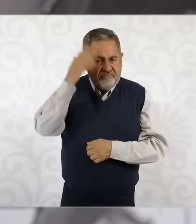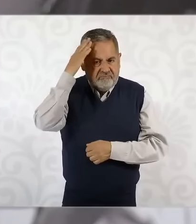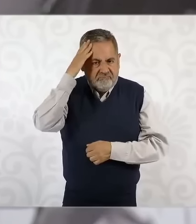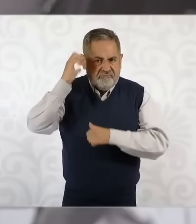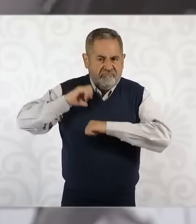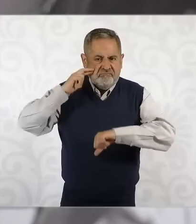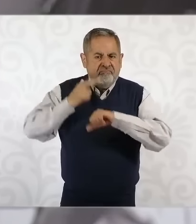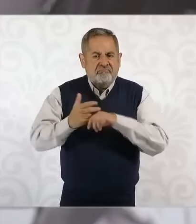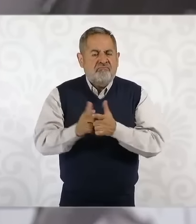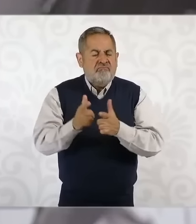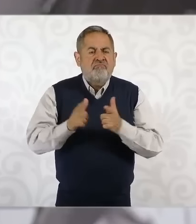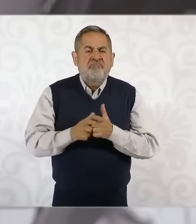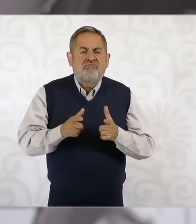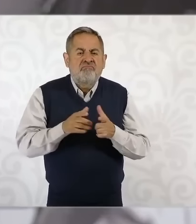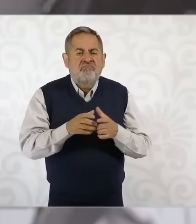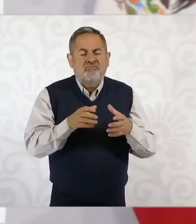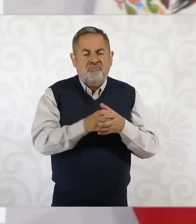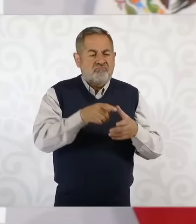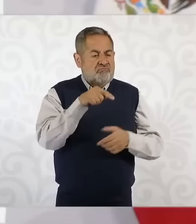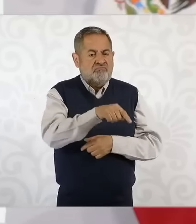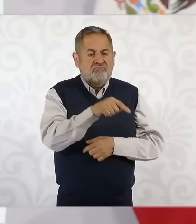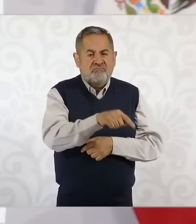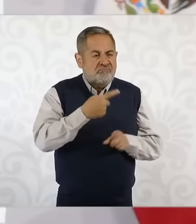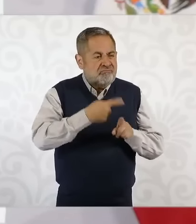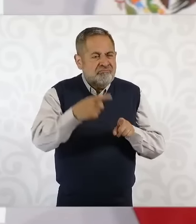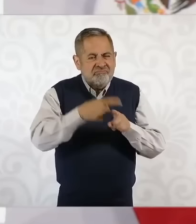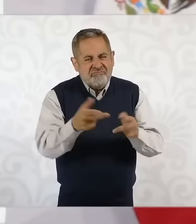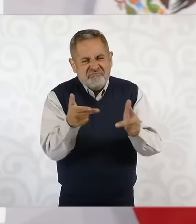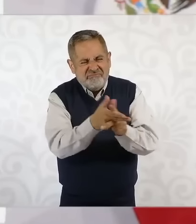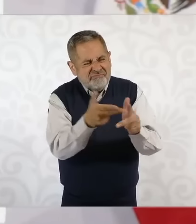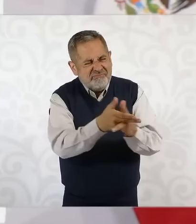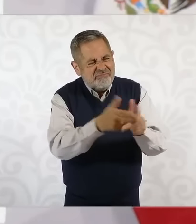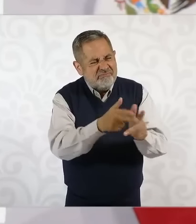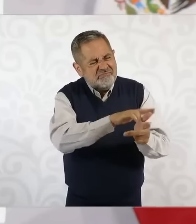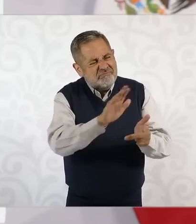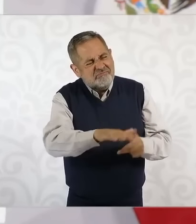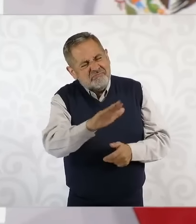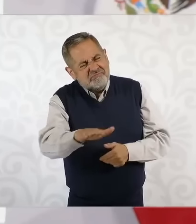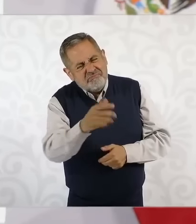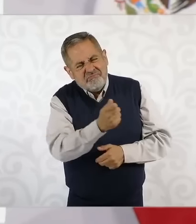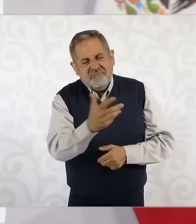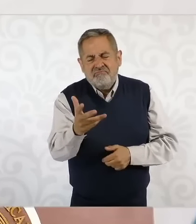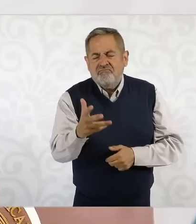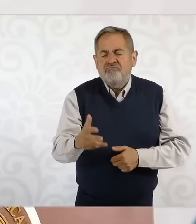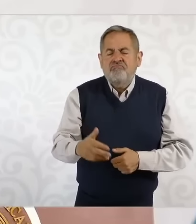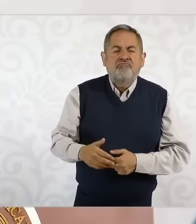delictivo relacionado con diversos homicidios recientemente en la entidad. Durante la acción,